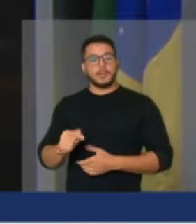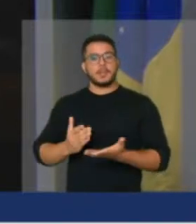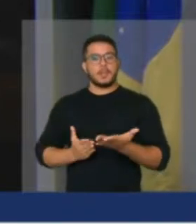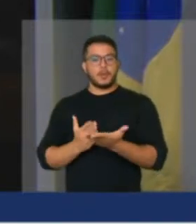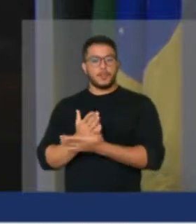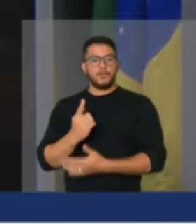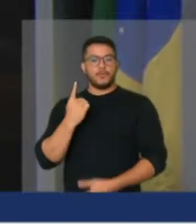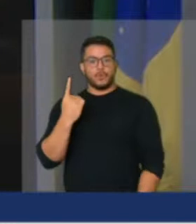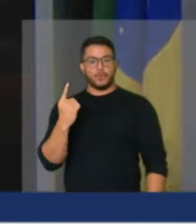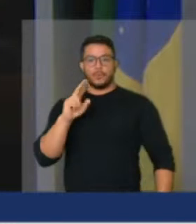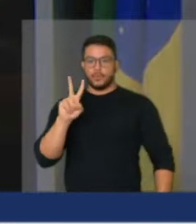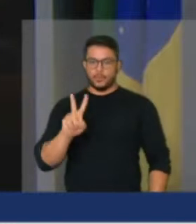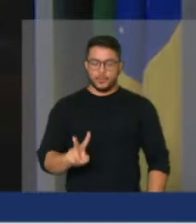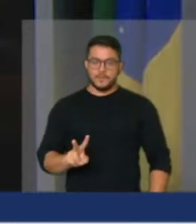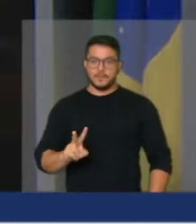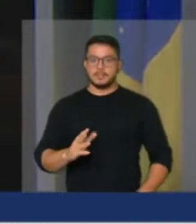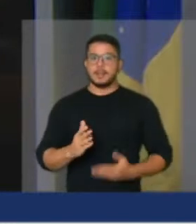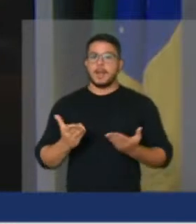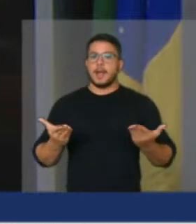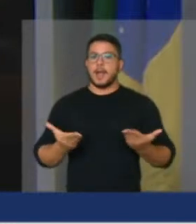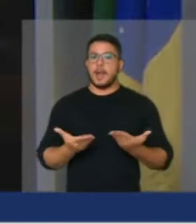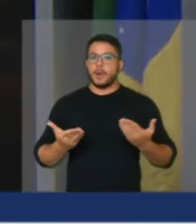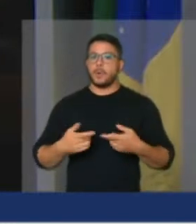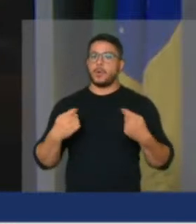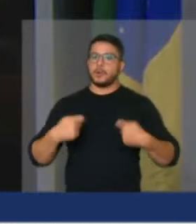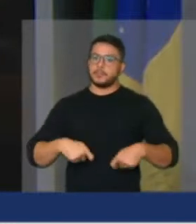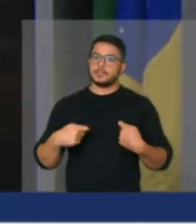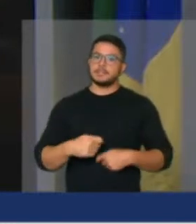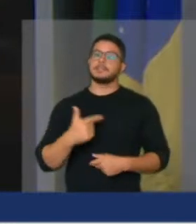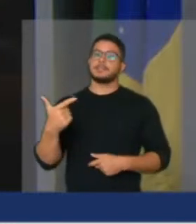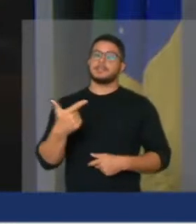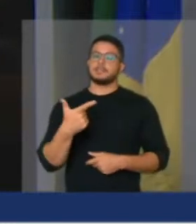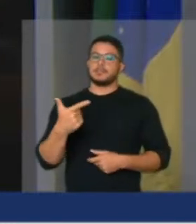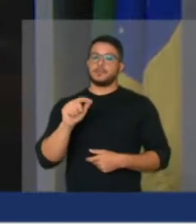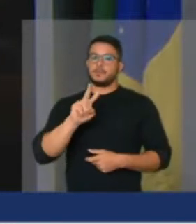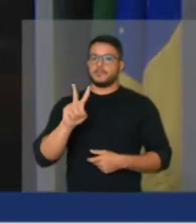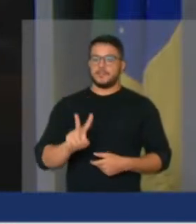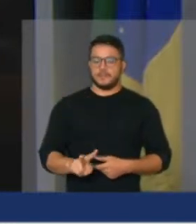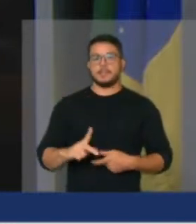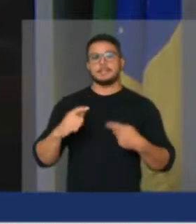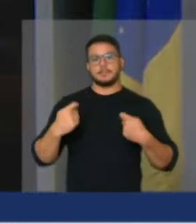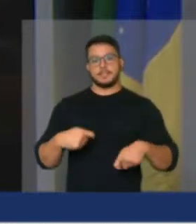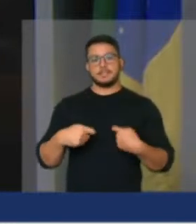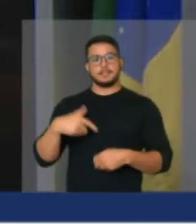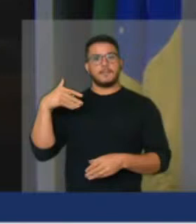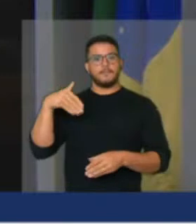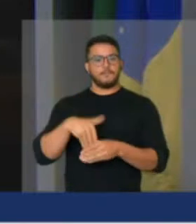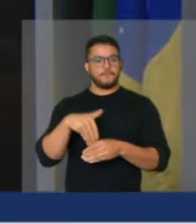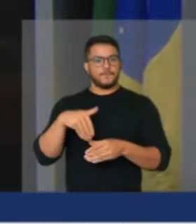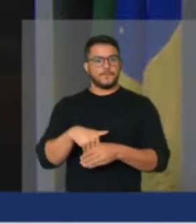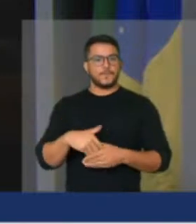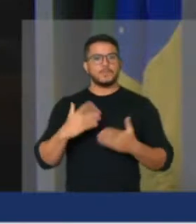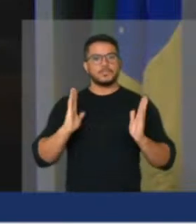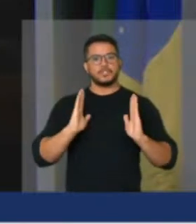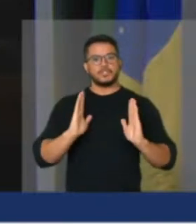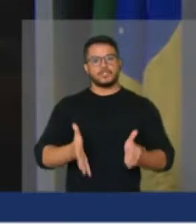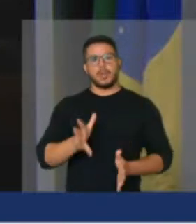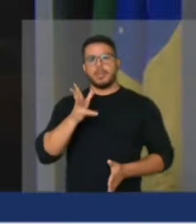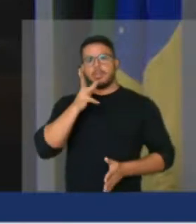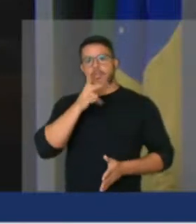EM 2017, E HOJE FINALMENTE, DEPOIS DE TANTA ARTICULAÇÃO, VAMOS APRECIAR O SEGUNDO TURNO